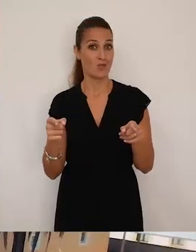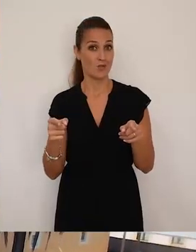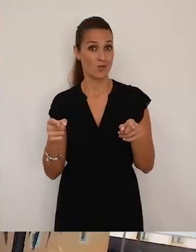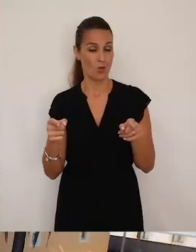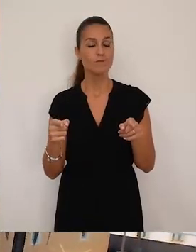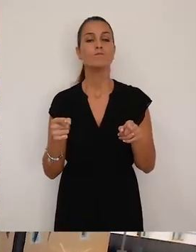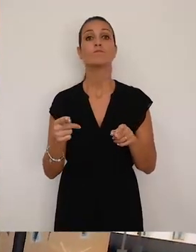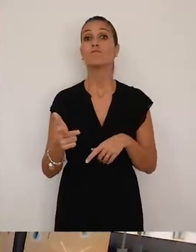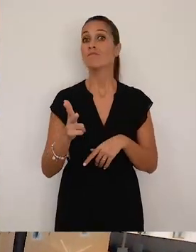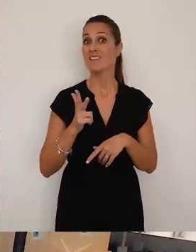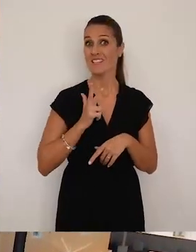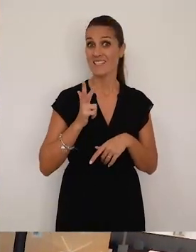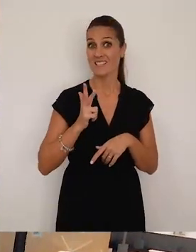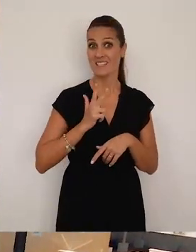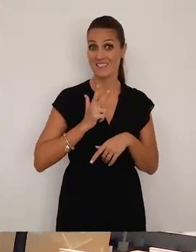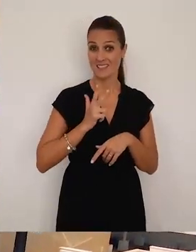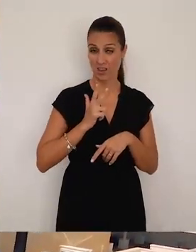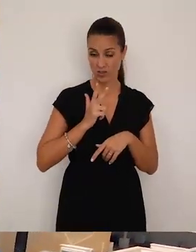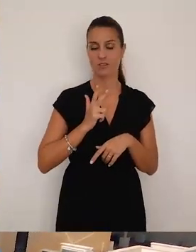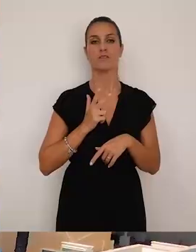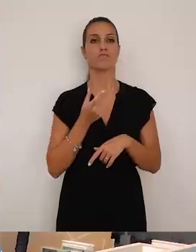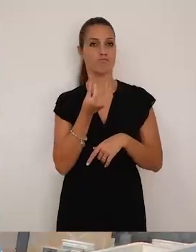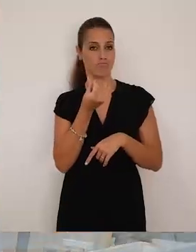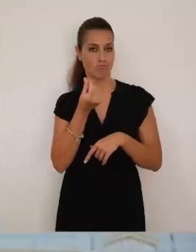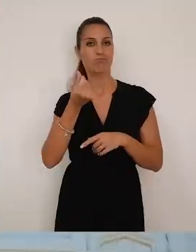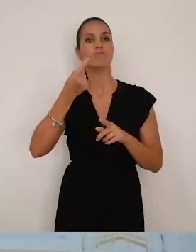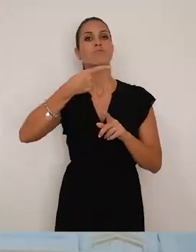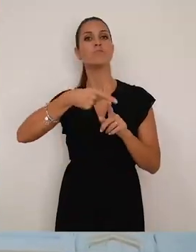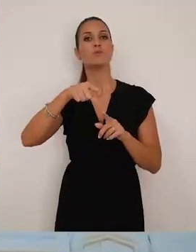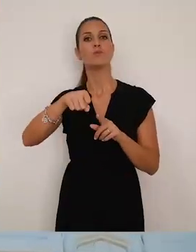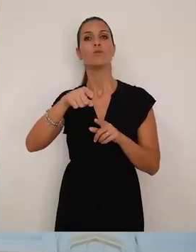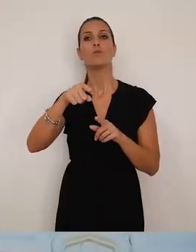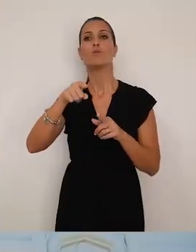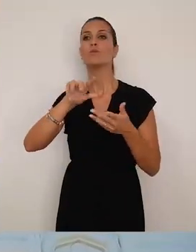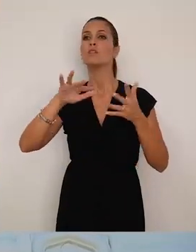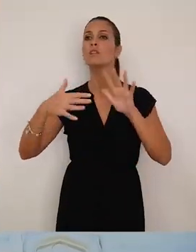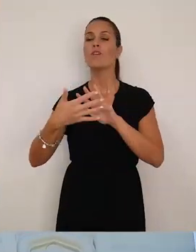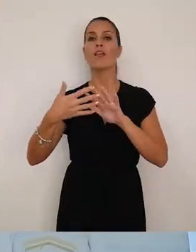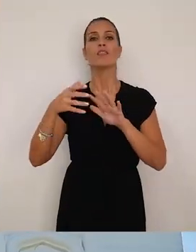gusto eclettico. Fatte edificare dall’aristocrazia e dall’establishment